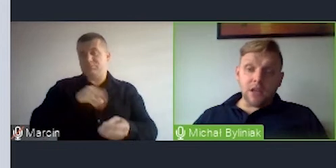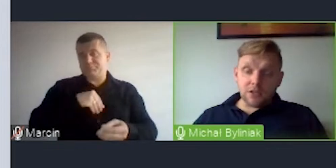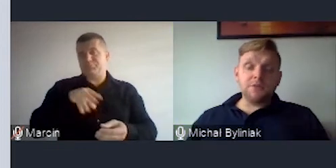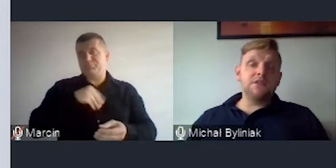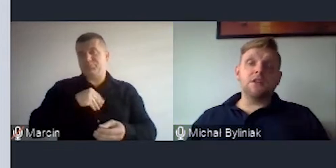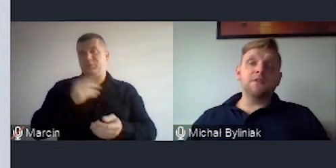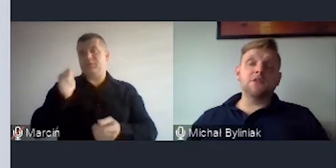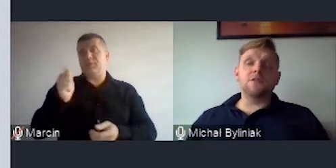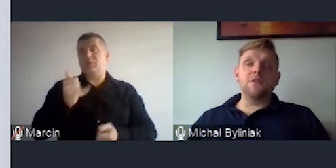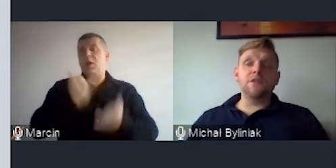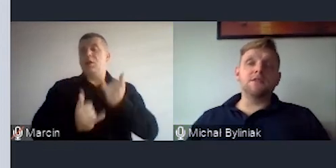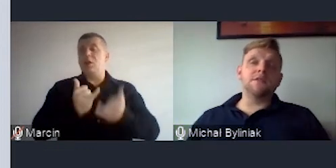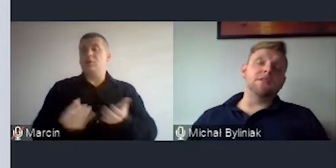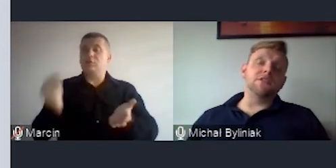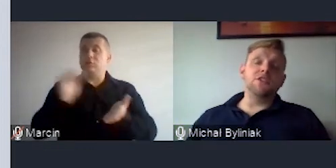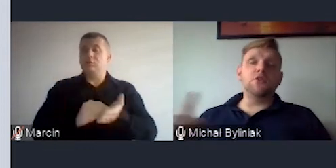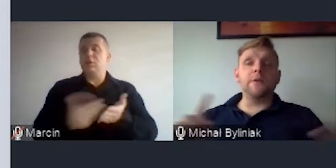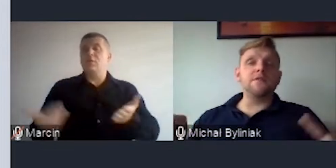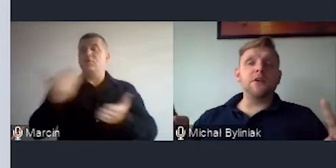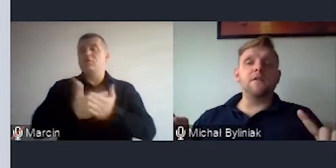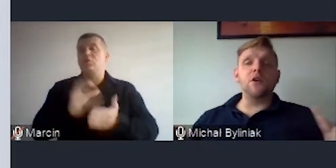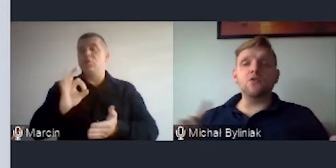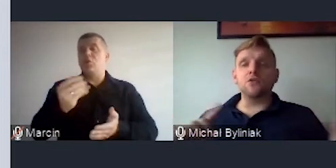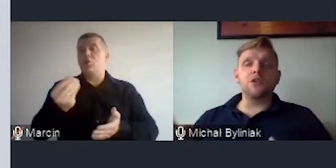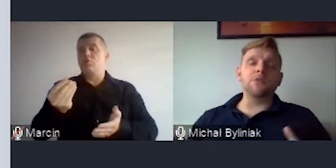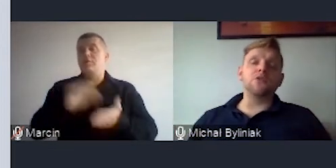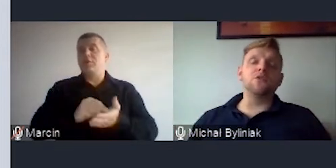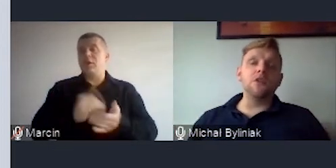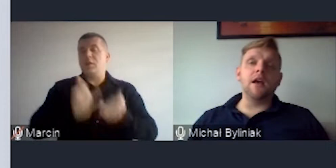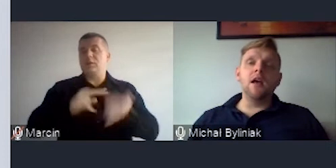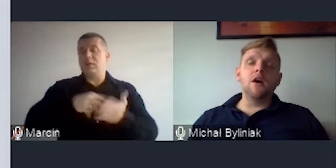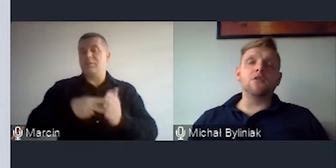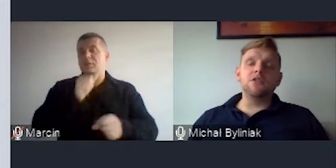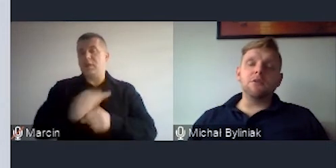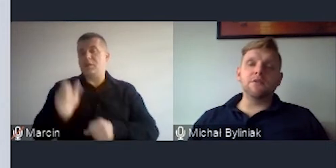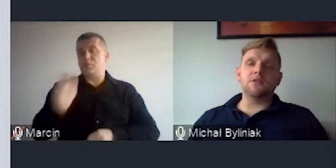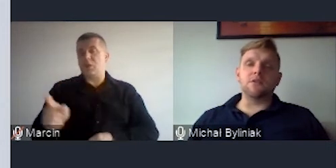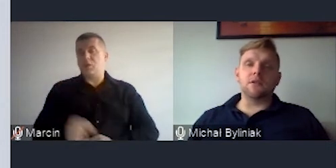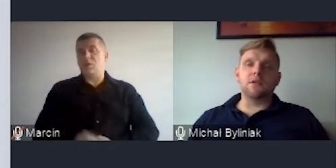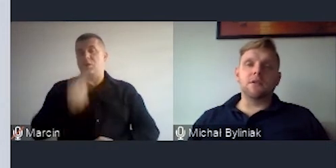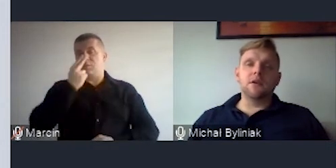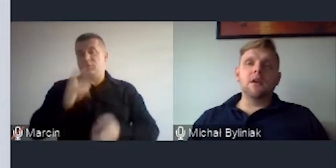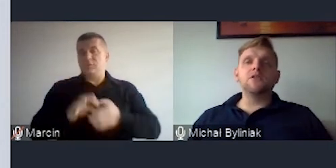jeśli przewidziano we wniosku o dofinansowanie. Widzicie tu Państwo jak wiążą się poszczególne rozdziały wytycznych.